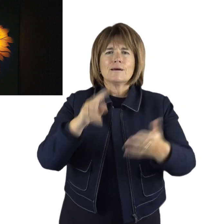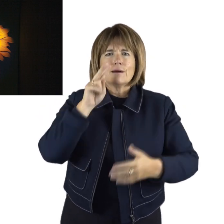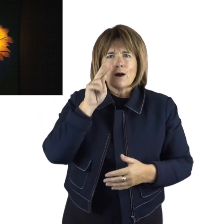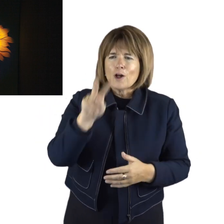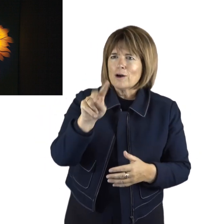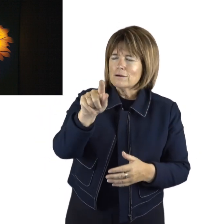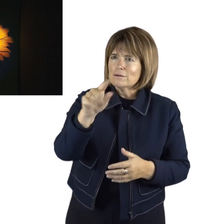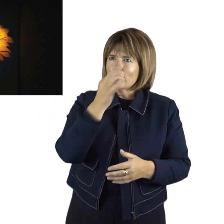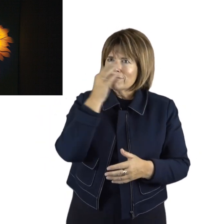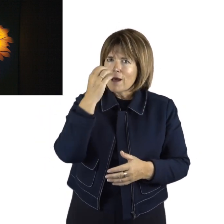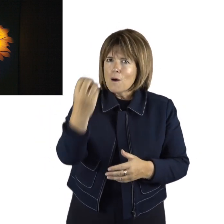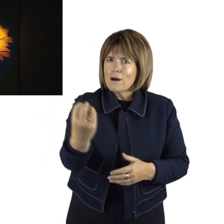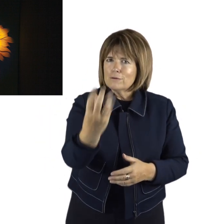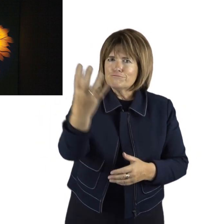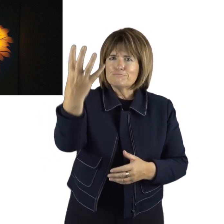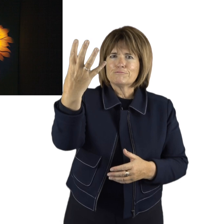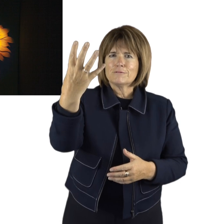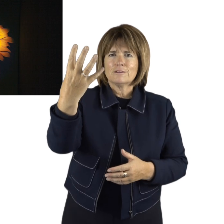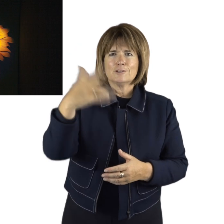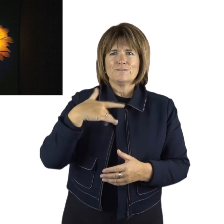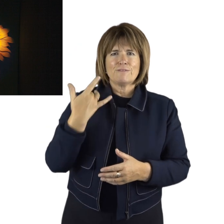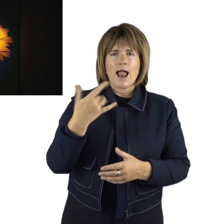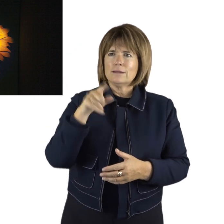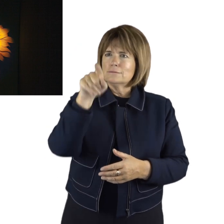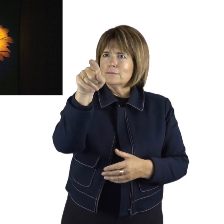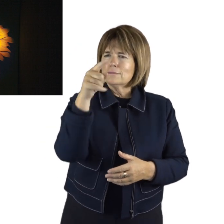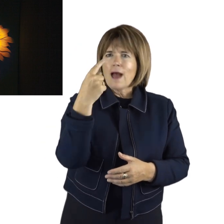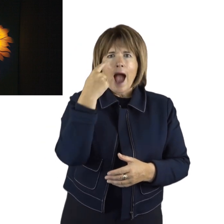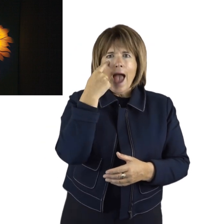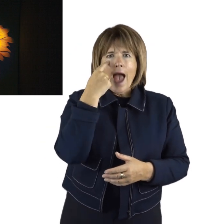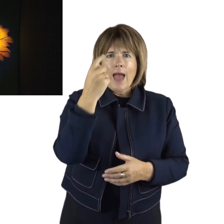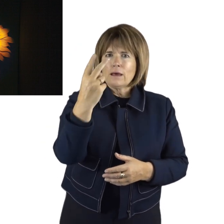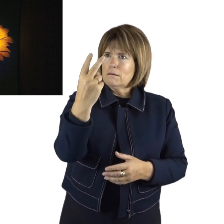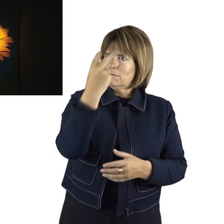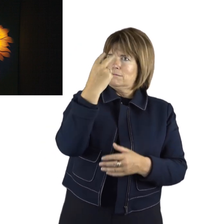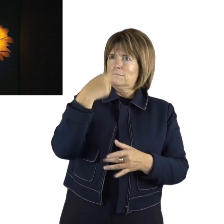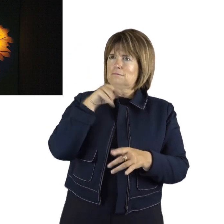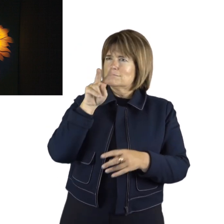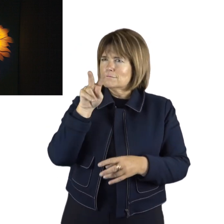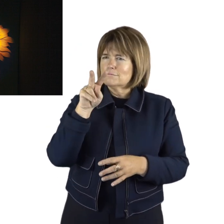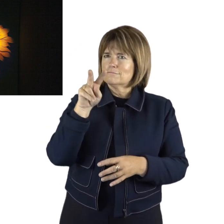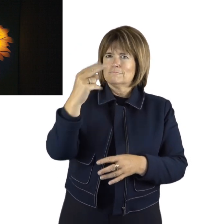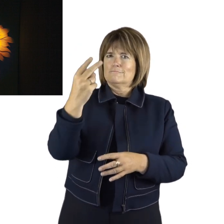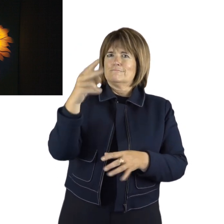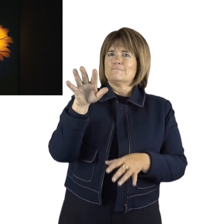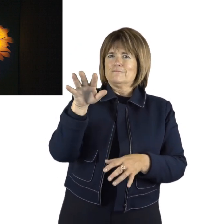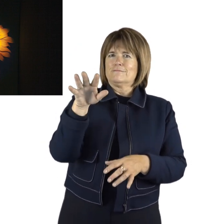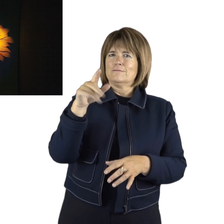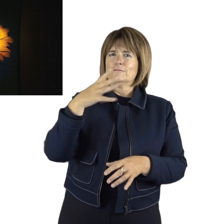Er fy mod yn edrych ar y blodyn haul yn ei gyflwr agored, ychydig cyn iddo hadu, roeddwn yn meddwl bod golwg debyg iawn arno i lygad a oedd yn edrych yn uniongyrchol ataf.